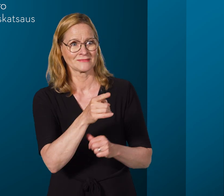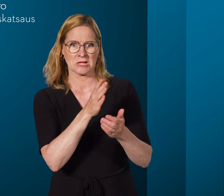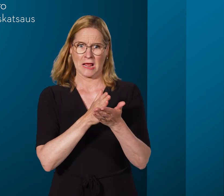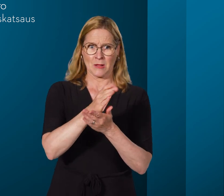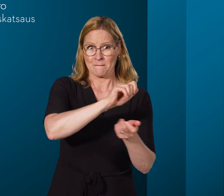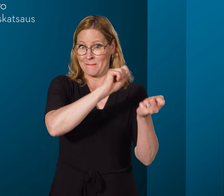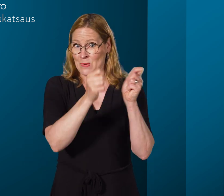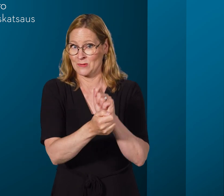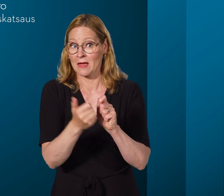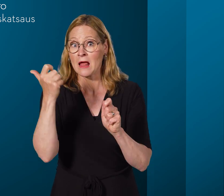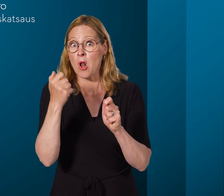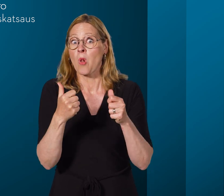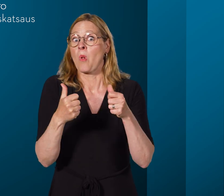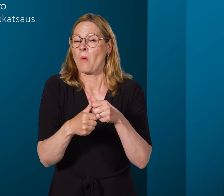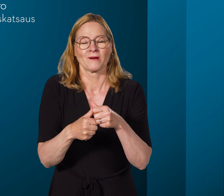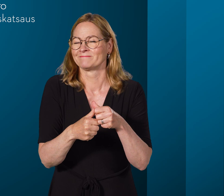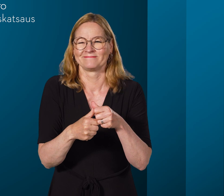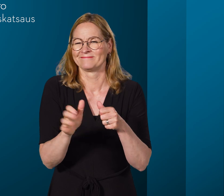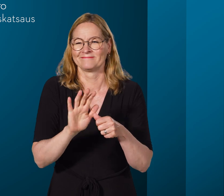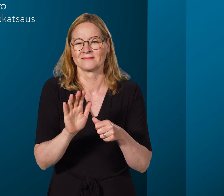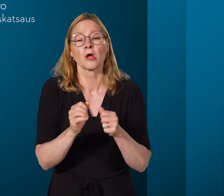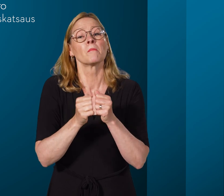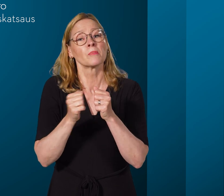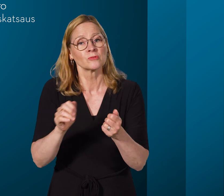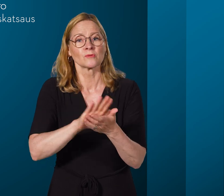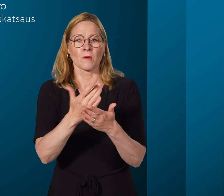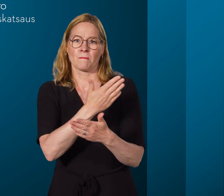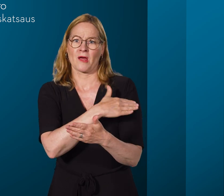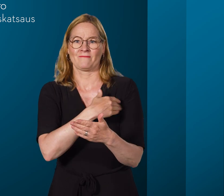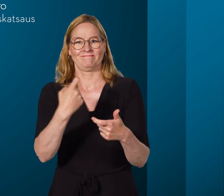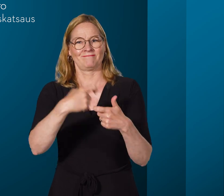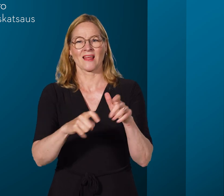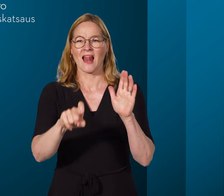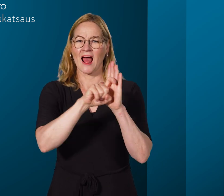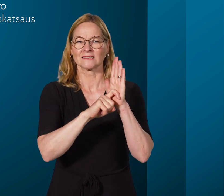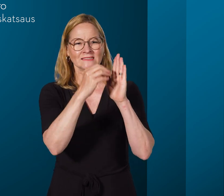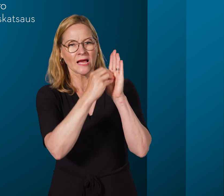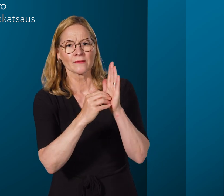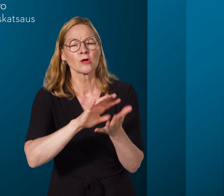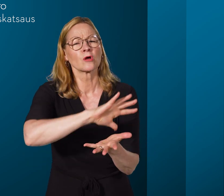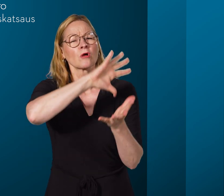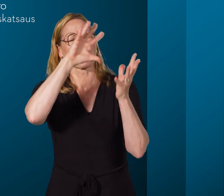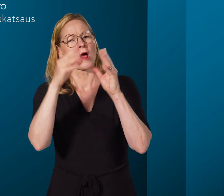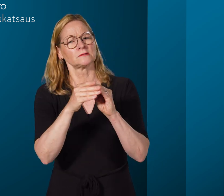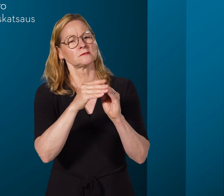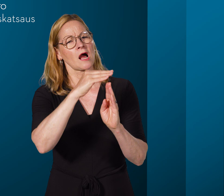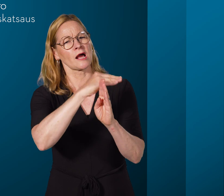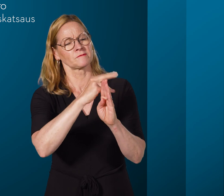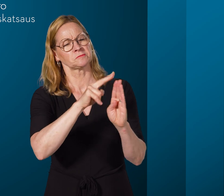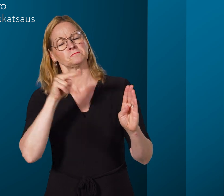Vaikka Kela ei luvannutkaan linjaukseen muutosta, - kokonaisarvio tulkkauspalvelua koskevasta lainsäädännöstä -